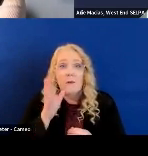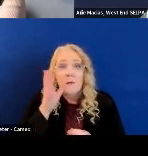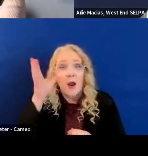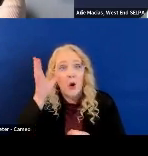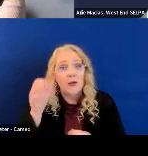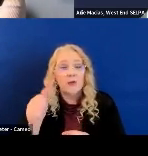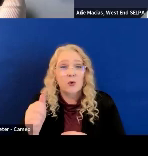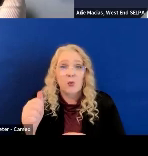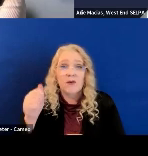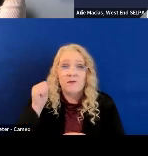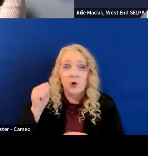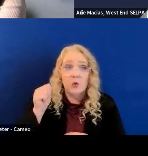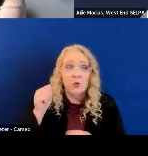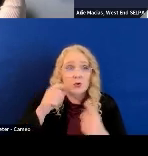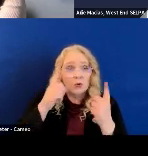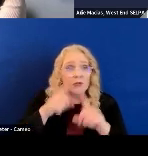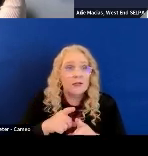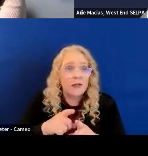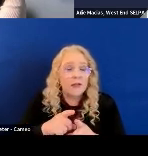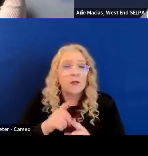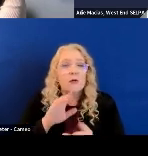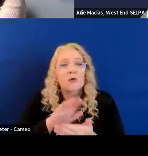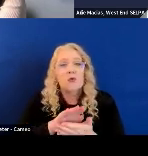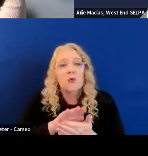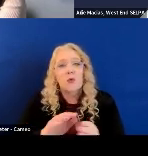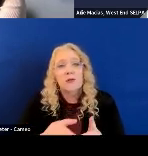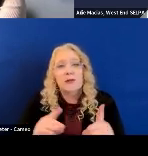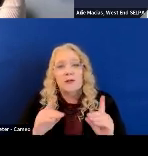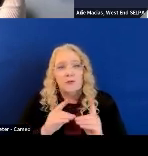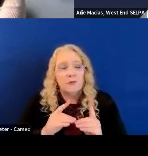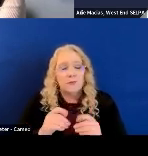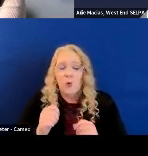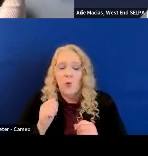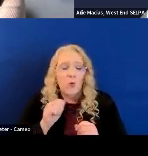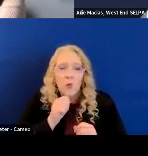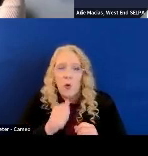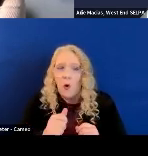especial y servicios relacionados si los padres se niegan a dar su consentimiento para el inicio de los servicios, el distrito escolar